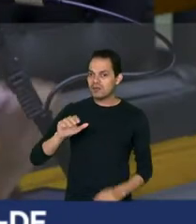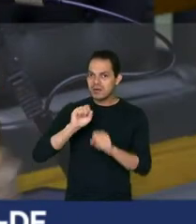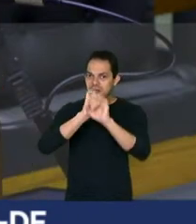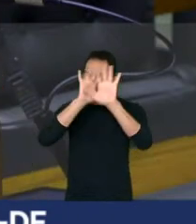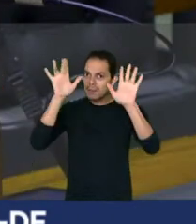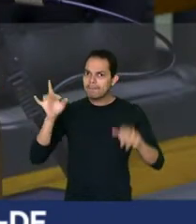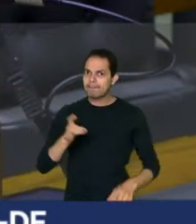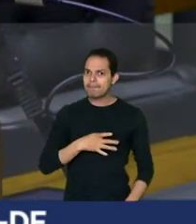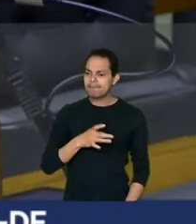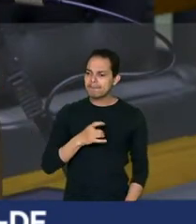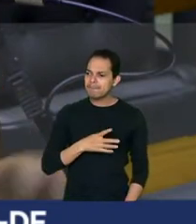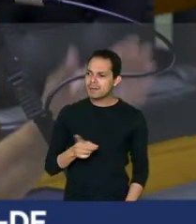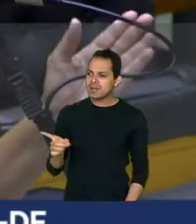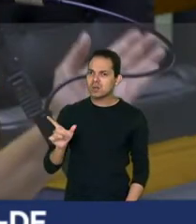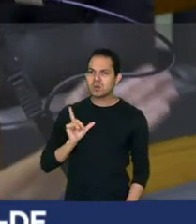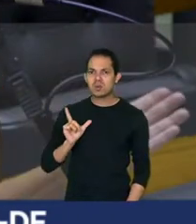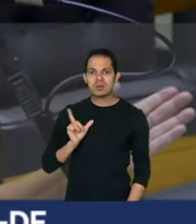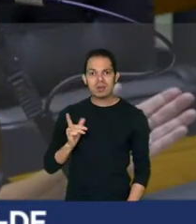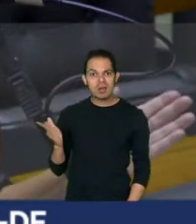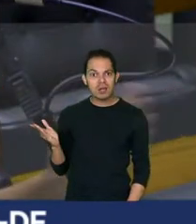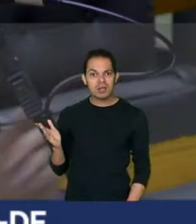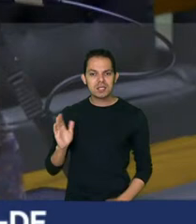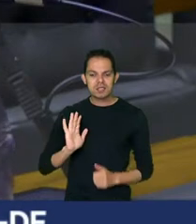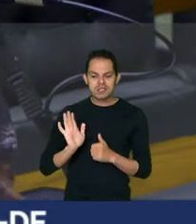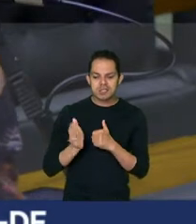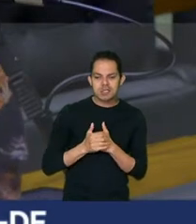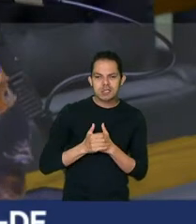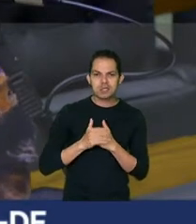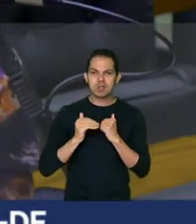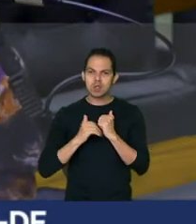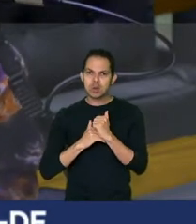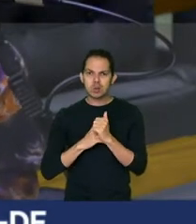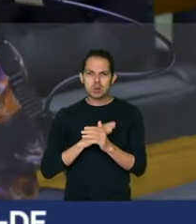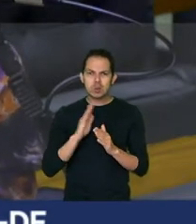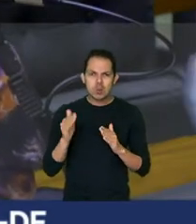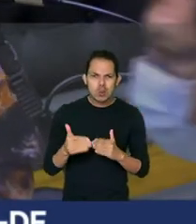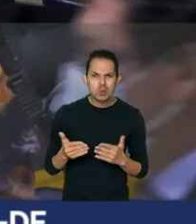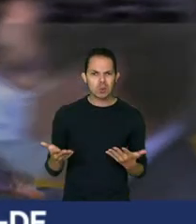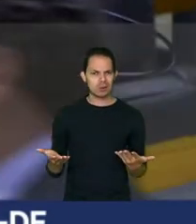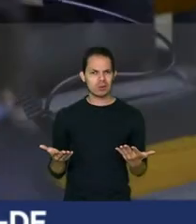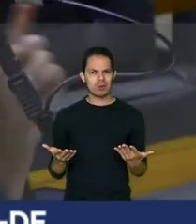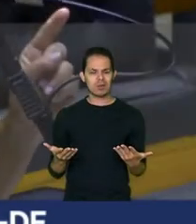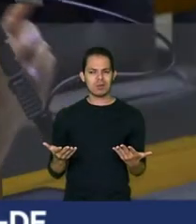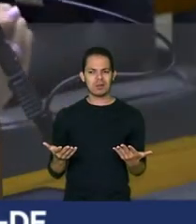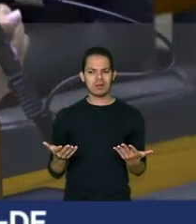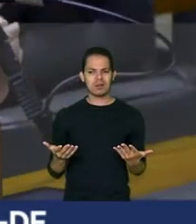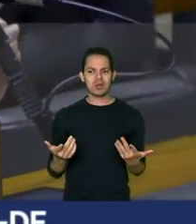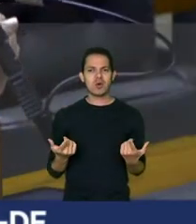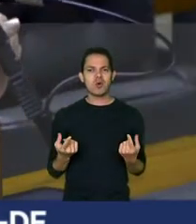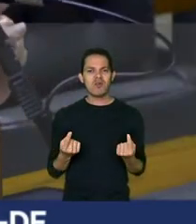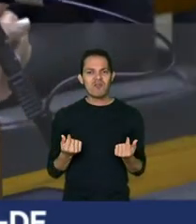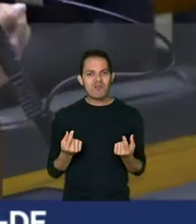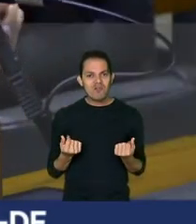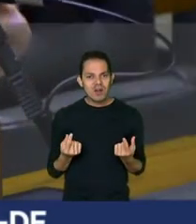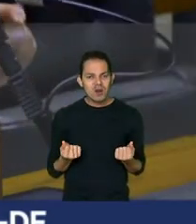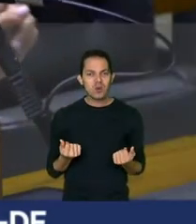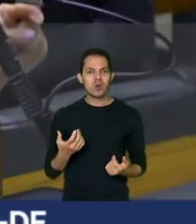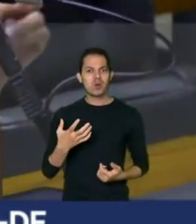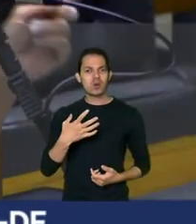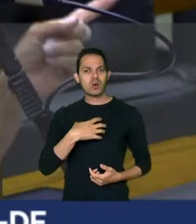GOVERNO, ELE TEM MEDO DA TRANSPARÊNCIA, TEM MEDO DA TRANSPARÊNCIA, COLOCA SOB SIGILO QUALQUER COISA, COLOCOU SOB SIGILO O VALOR E AS